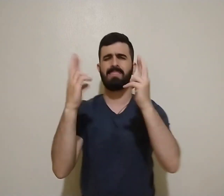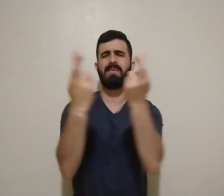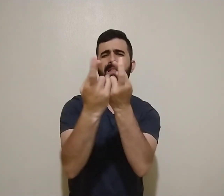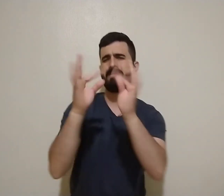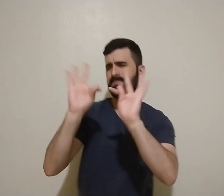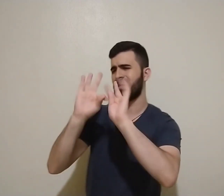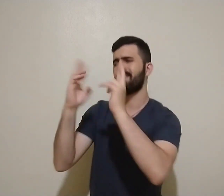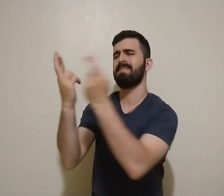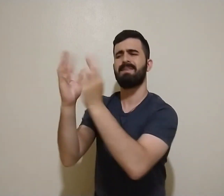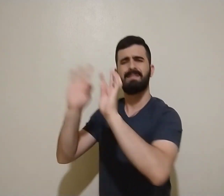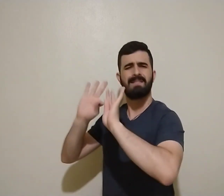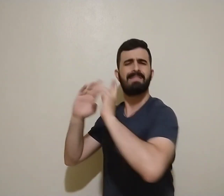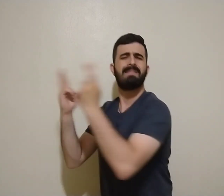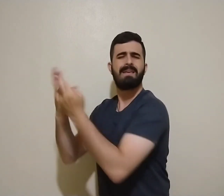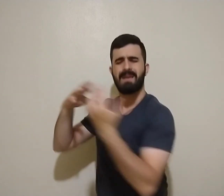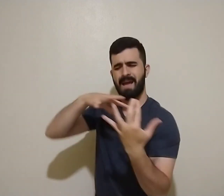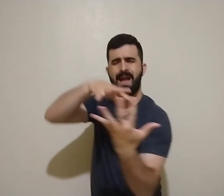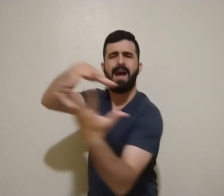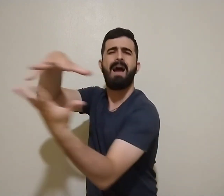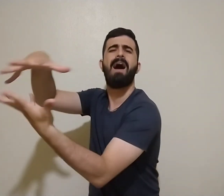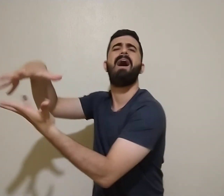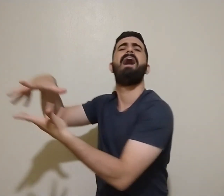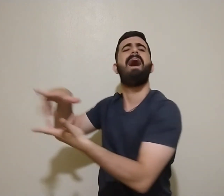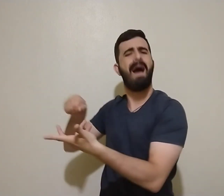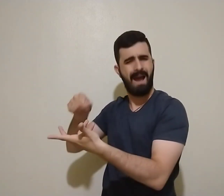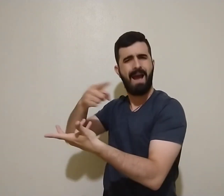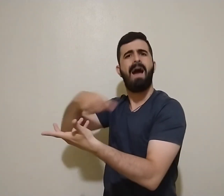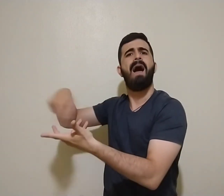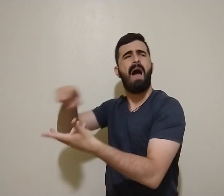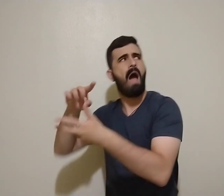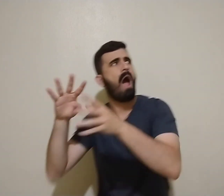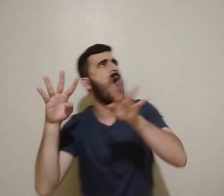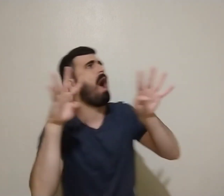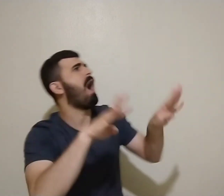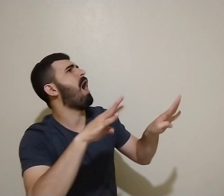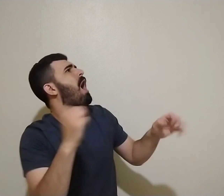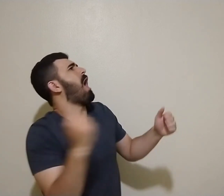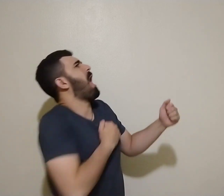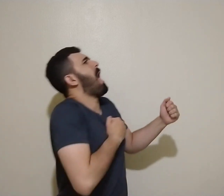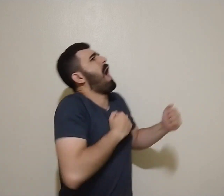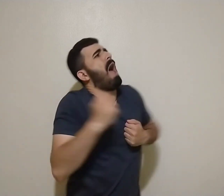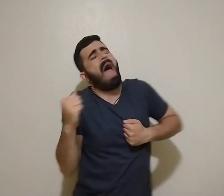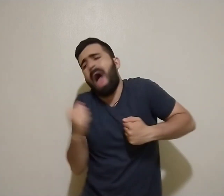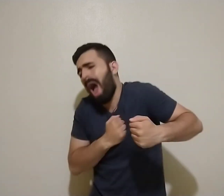Todas as tribos da terra baterão no peito por causa dele.